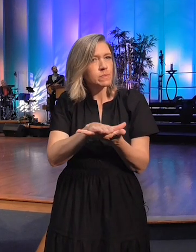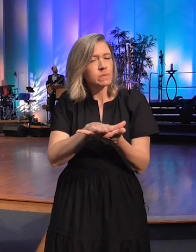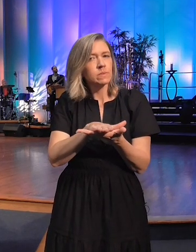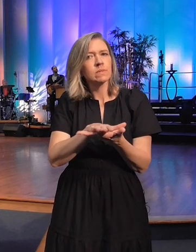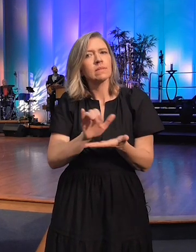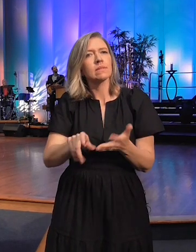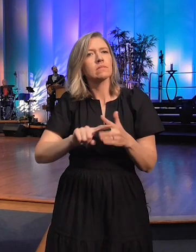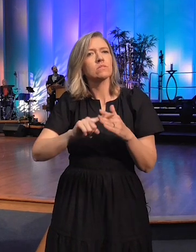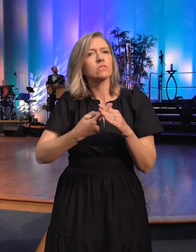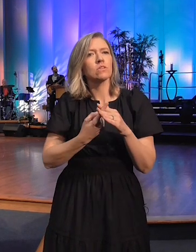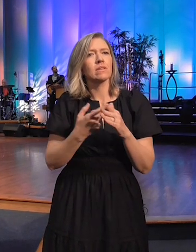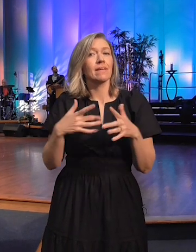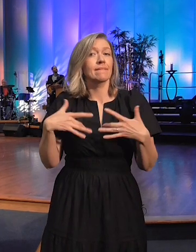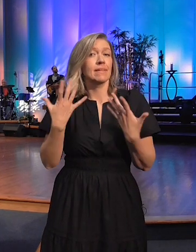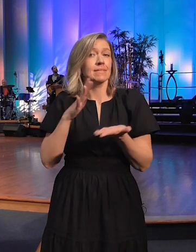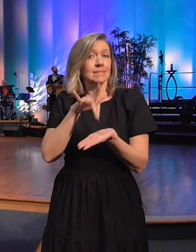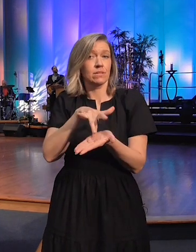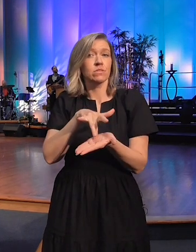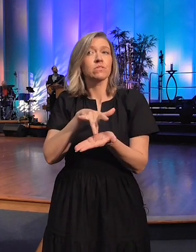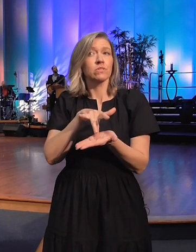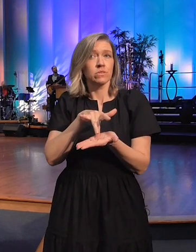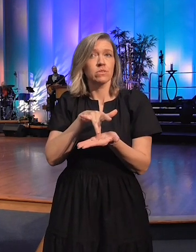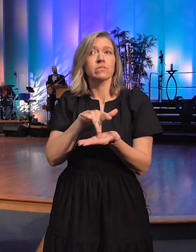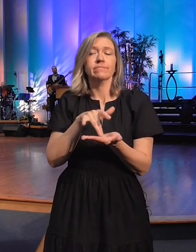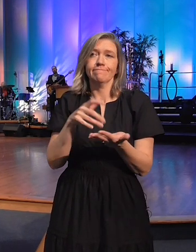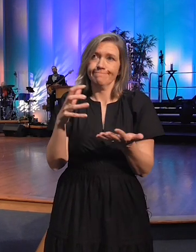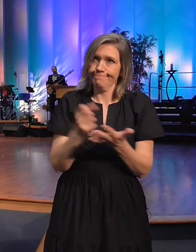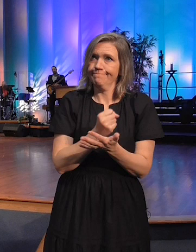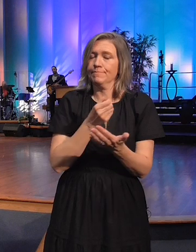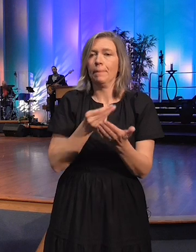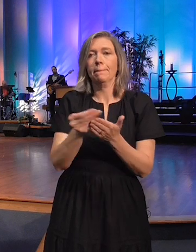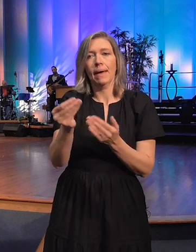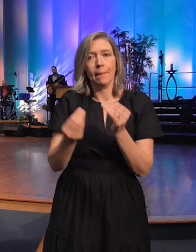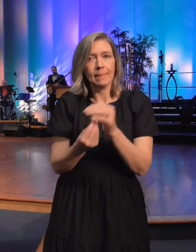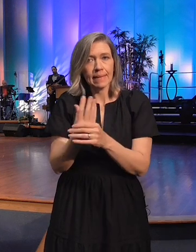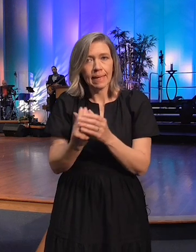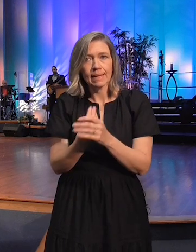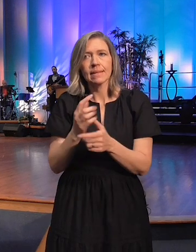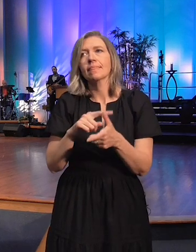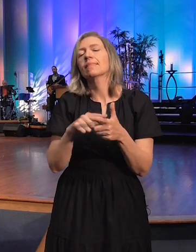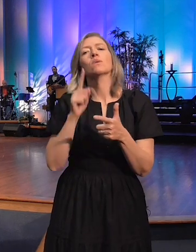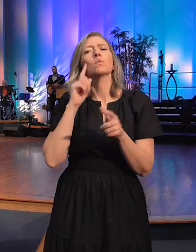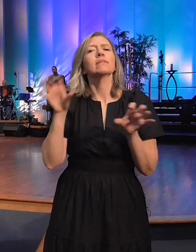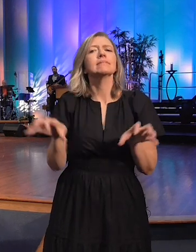Centro de eventos, así que lleva tus plantas allí y luego decorarán nuestra plataforma